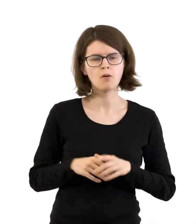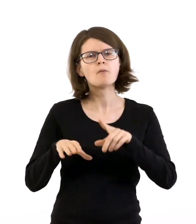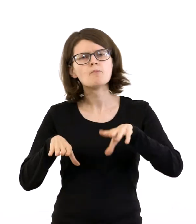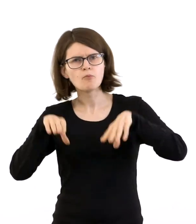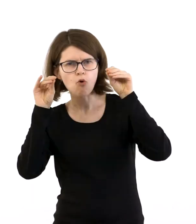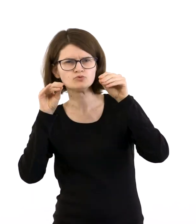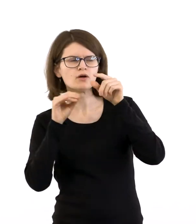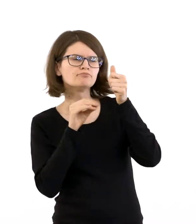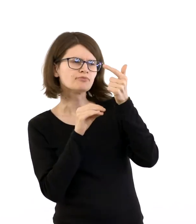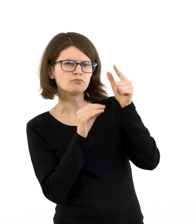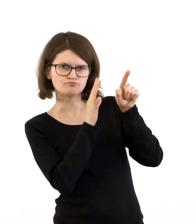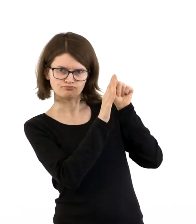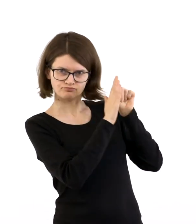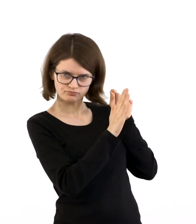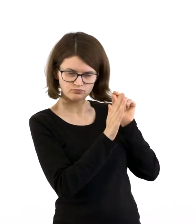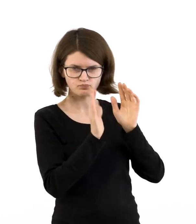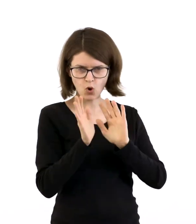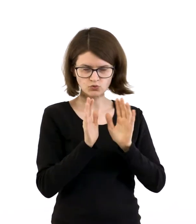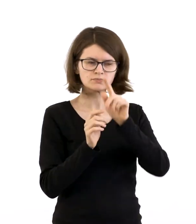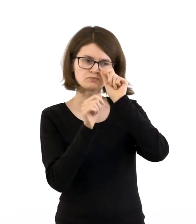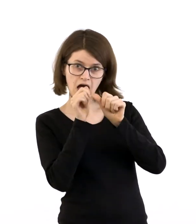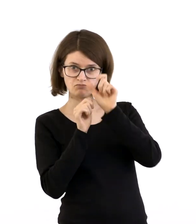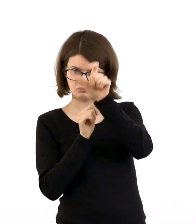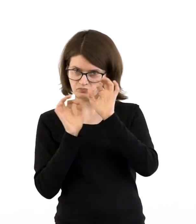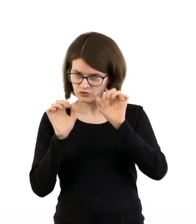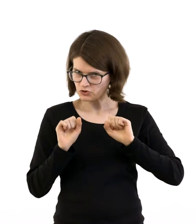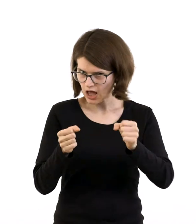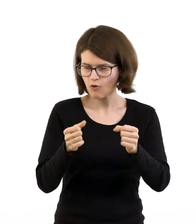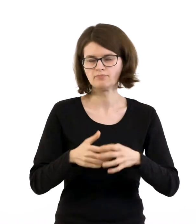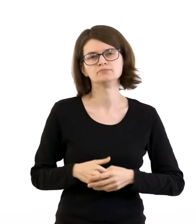Na początek sprawdź 2 lub 3 metody i zobacz, jak działają.